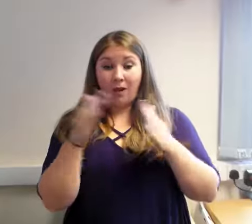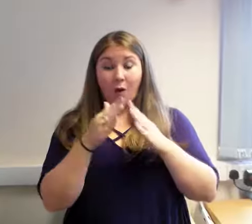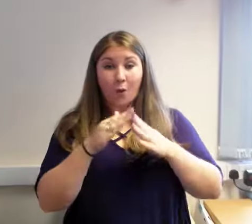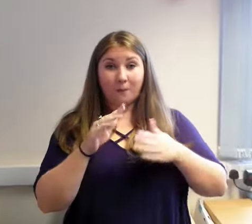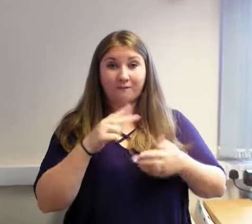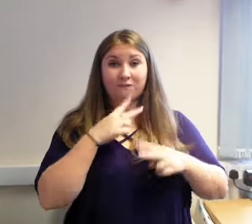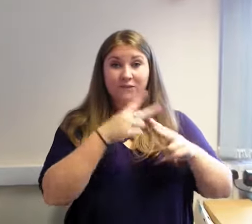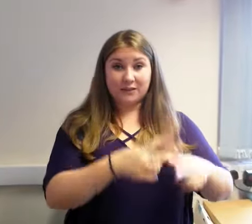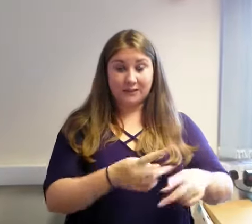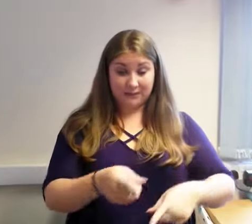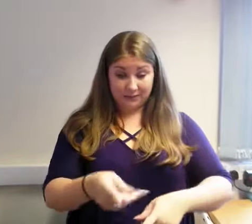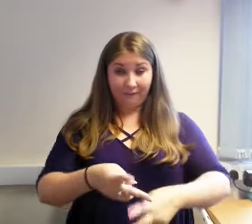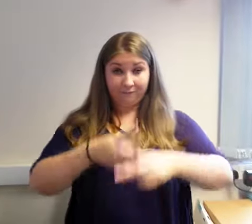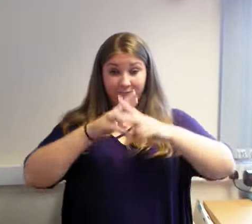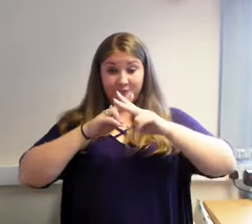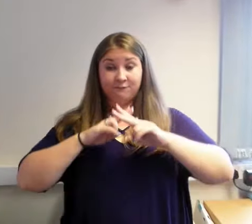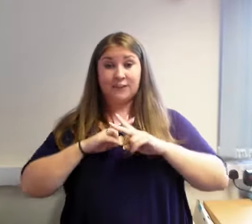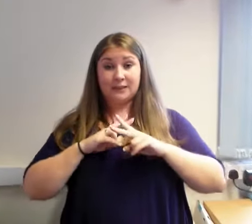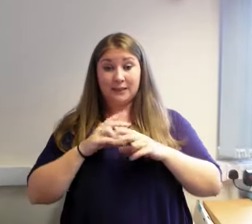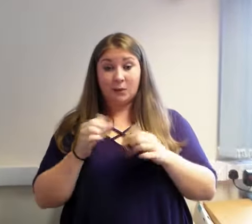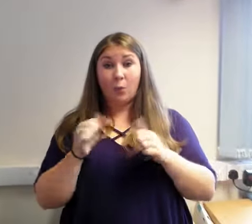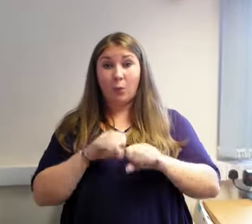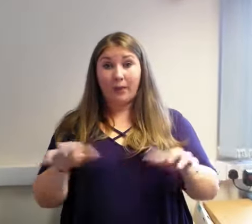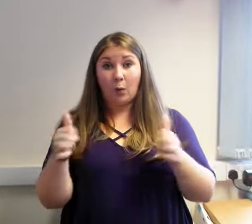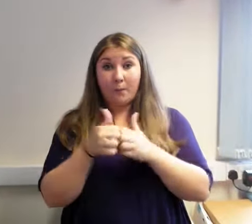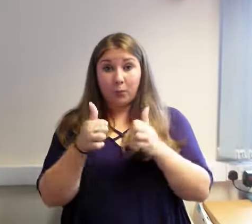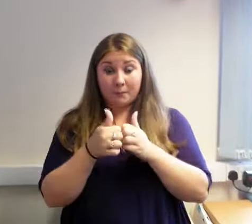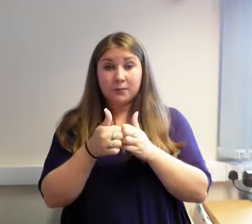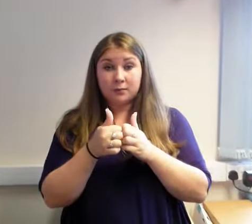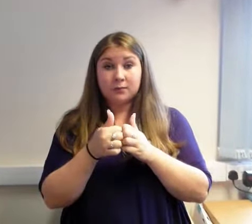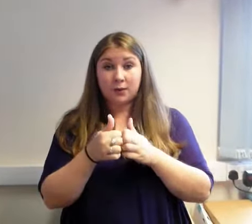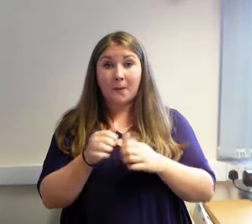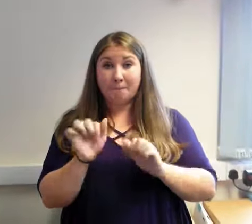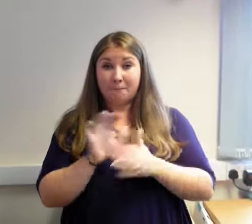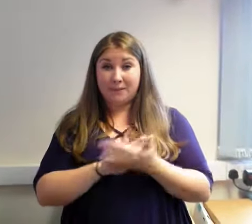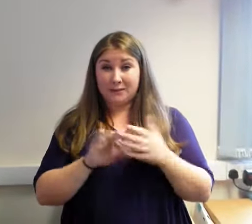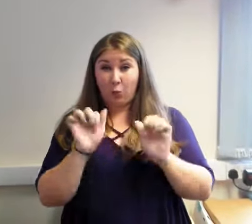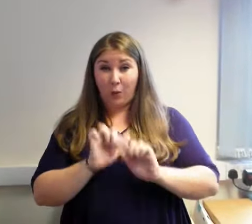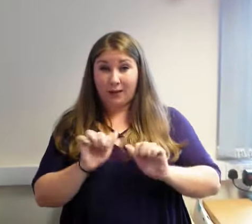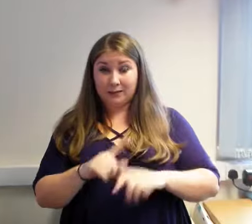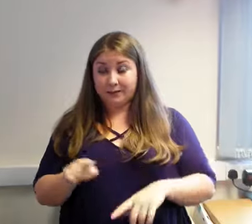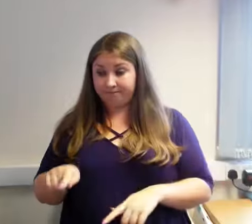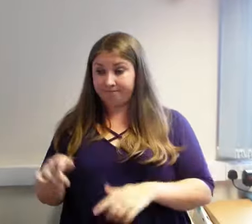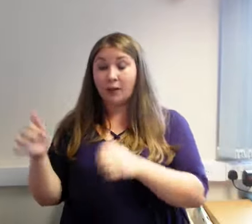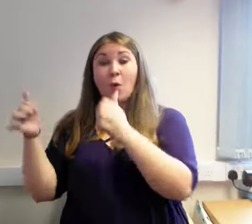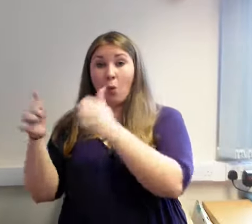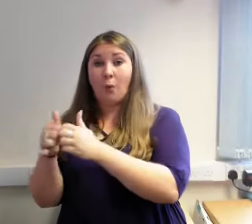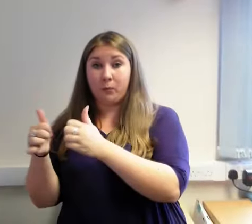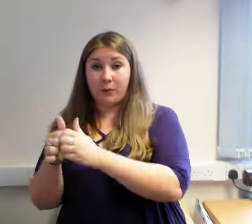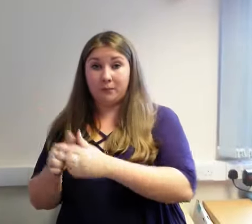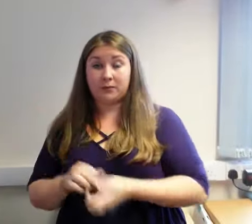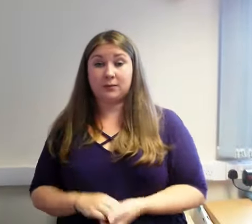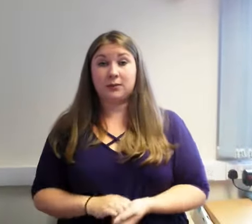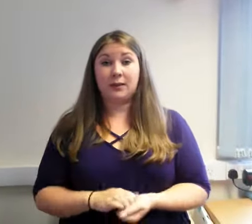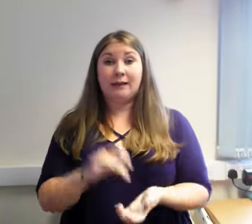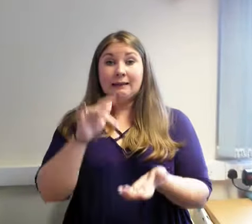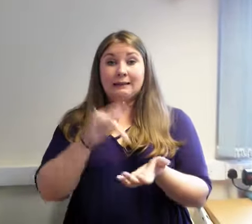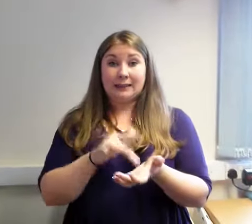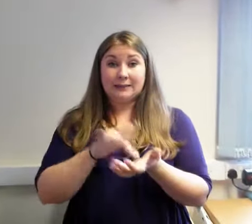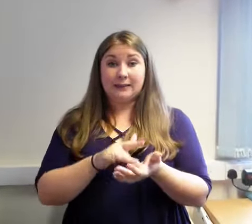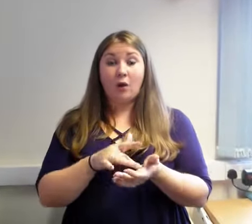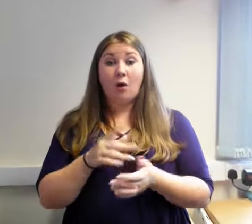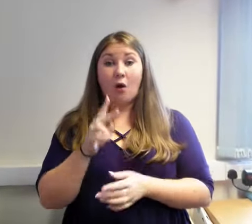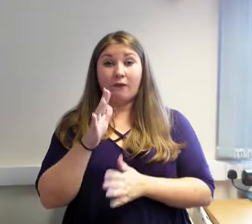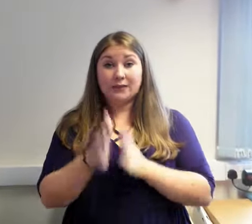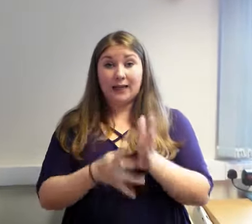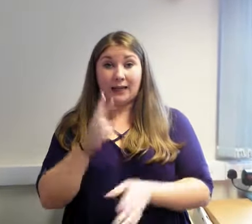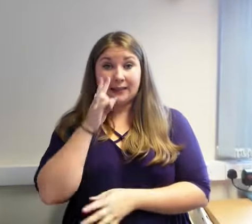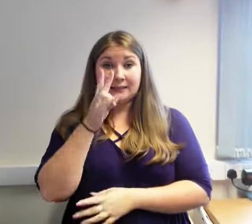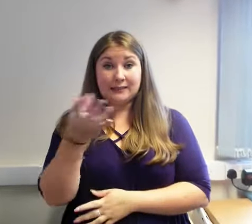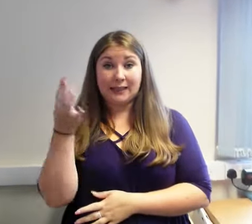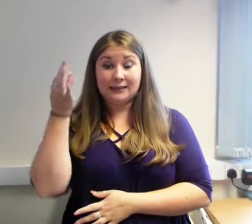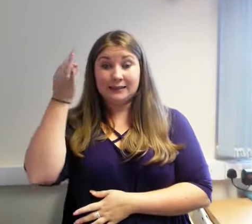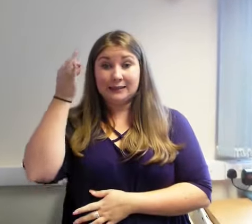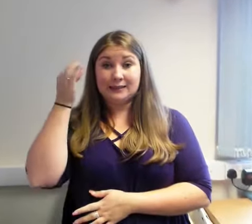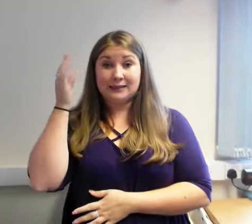Os ydych eisiau trefnu i gwrdd hefo’r darparwr newydd, DSN, mae’n bosib trefnu hynny – bydd gwybodaeth am hyn yn cael ei ddanfon atoch.